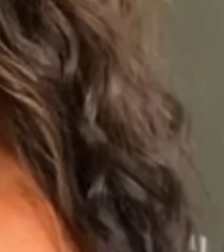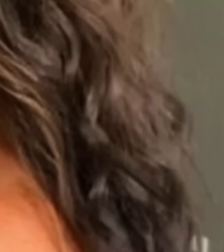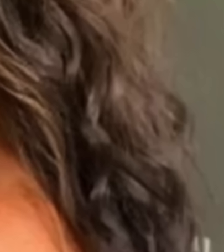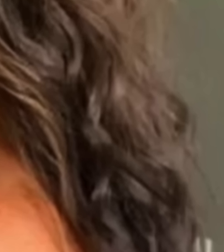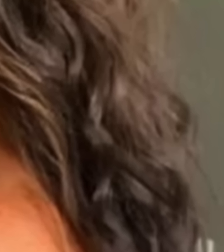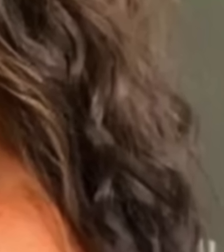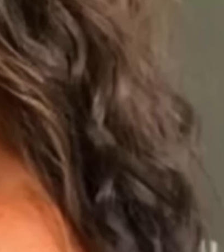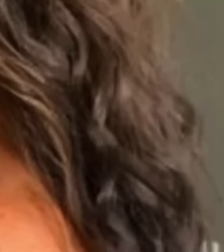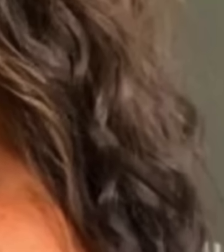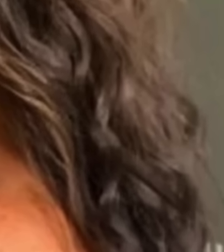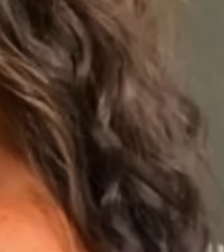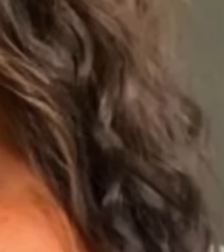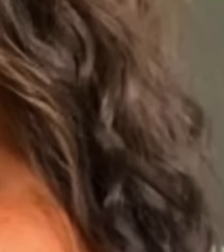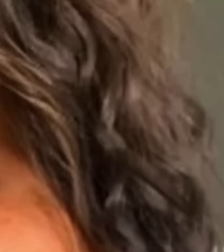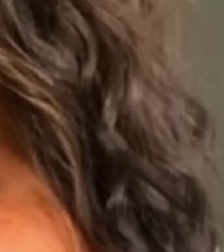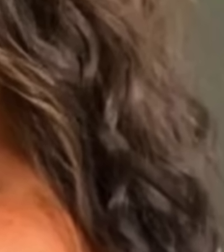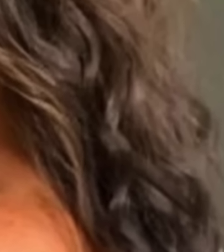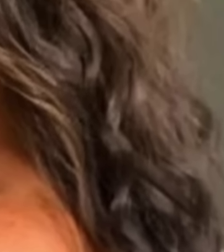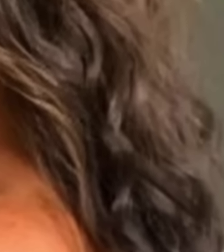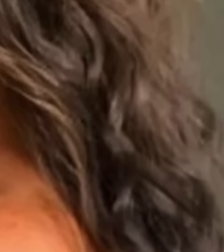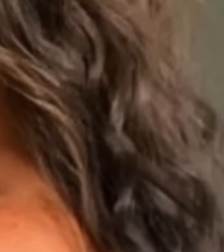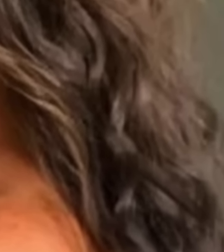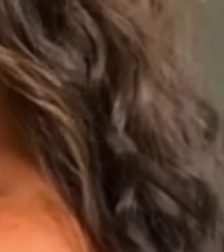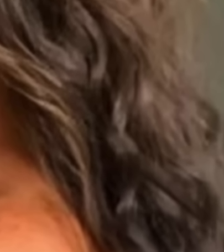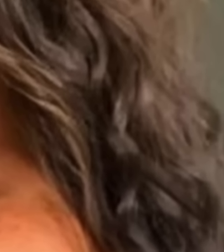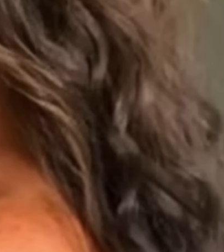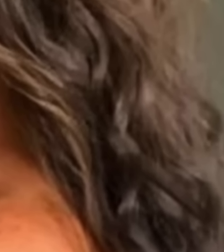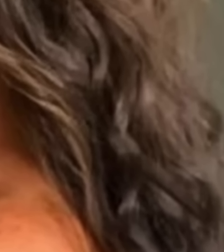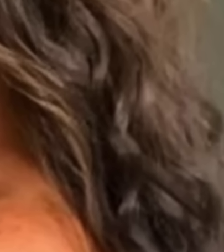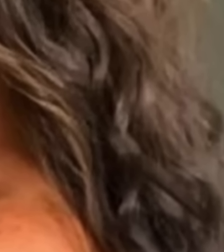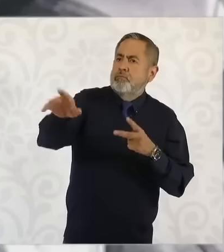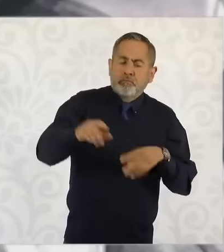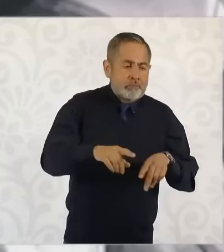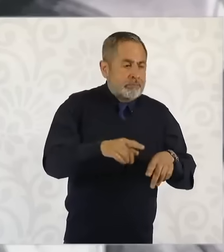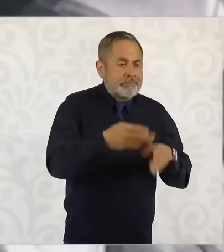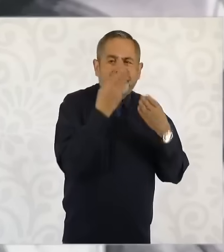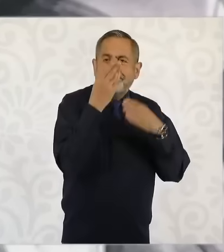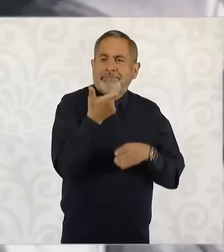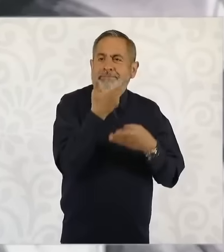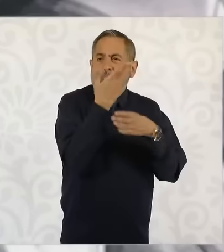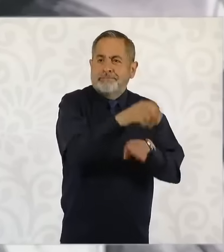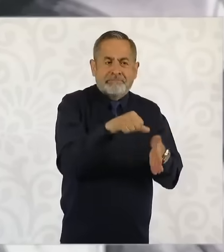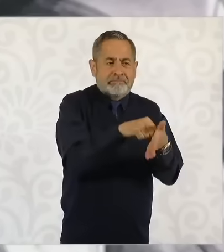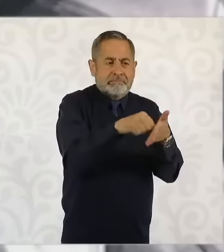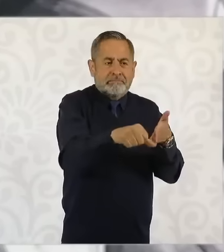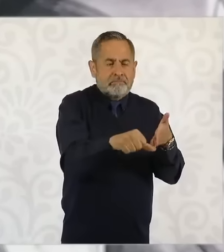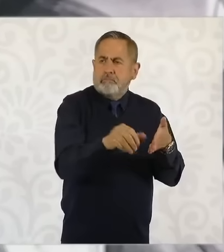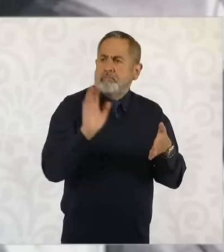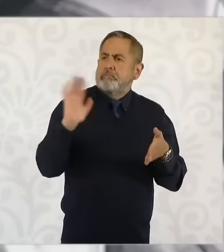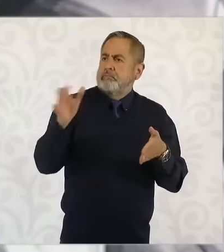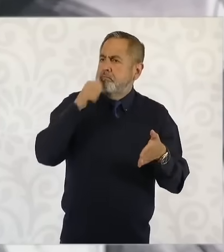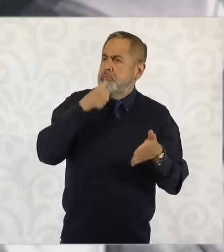se les eliminara a ambos de la lista de personas bloqueadas consecuencia el 4 de marzo de ese año